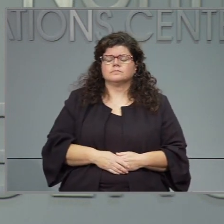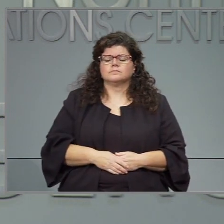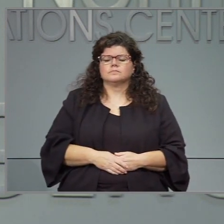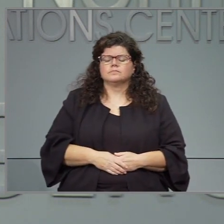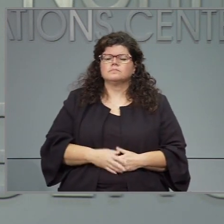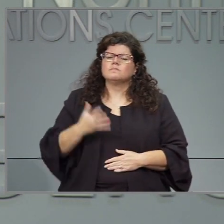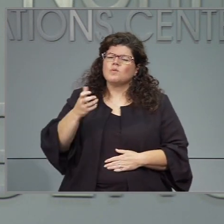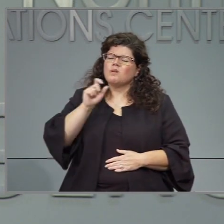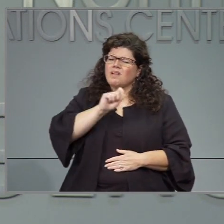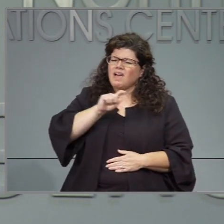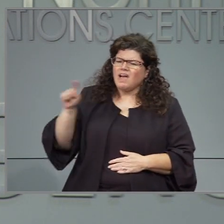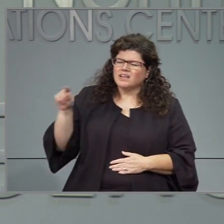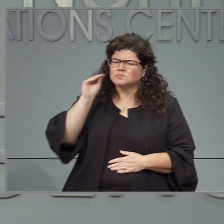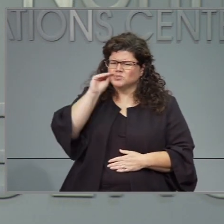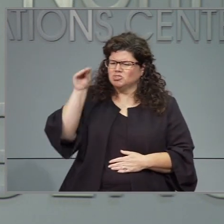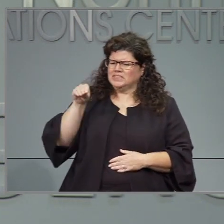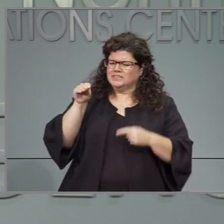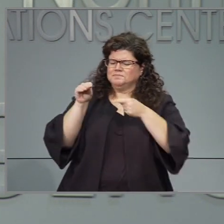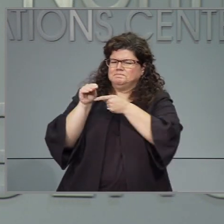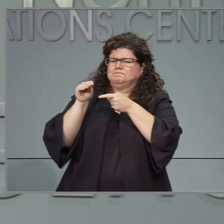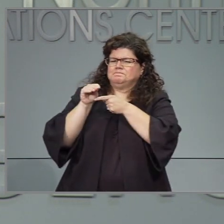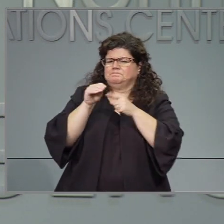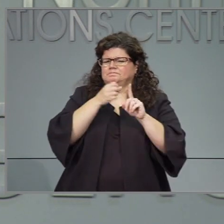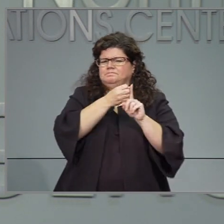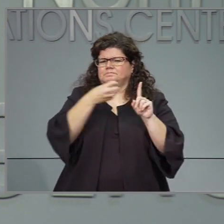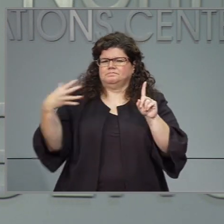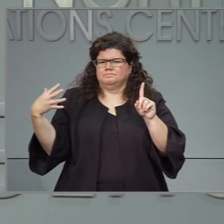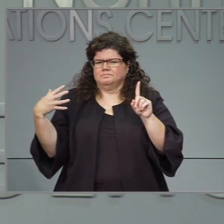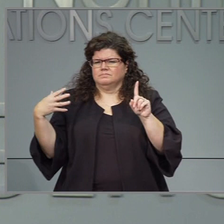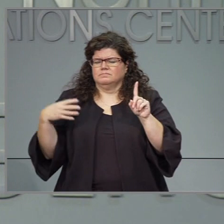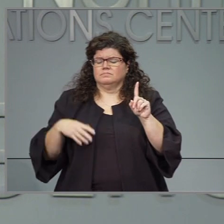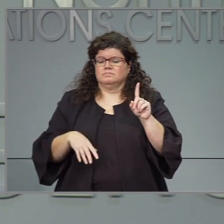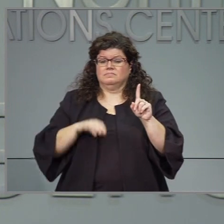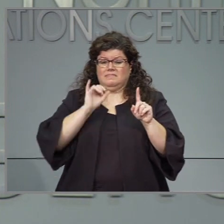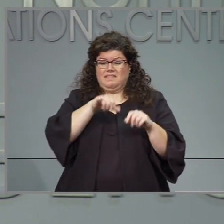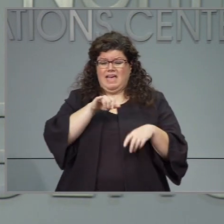Quiero preguntarle sobre los porcentajes y más detalles.